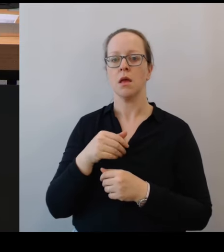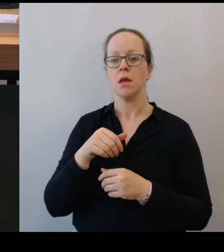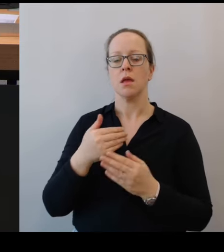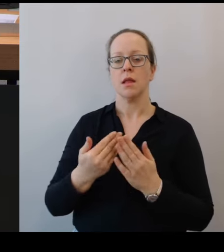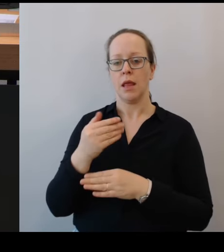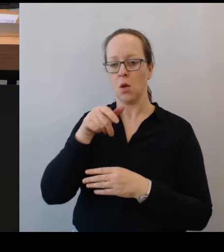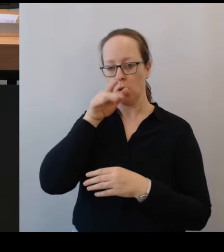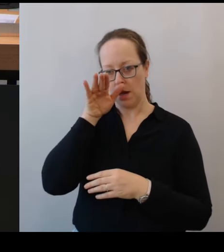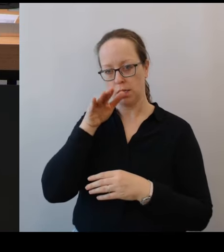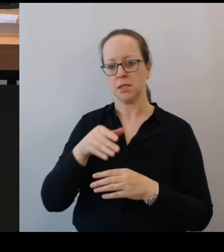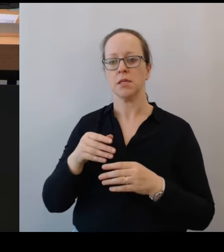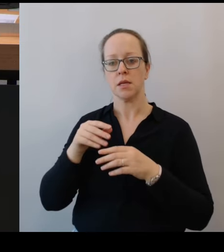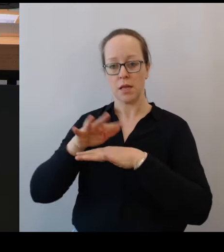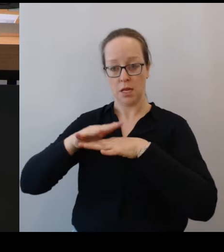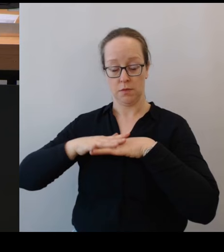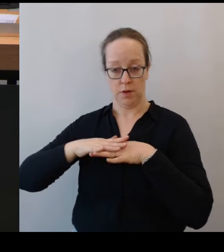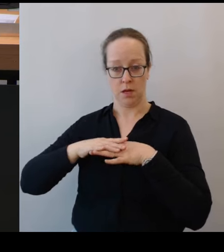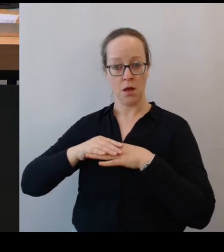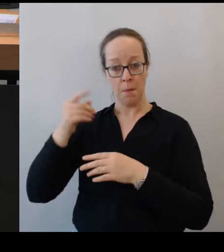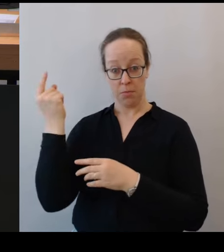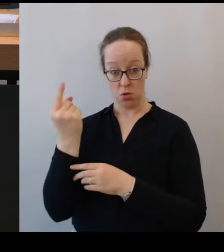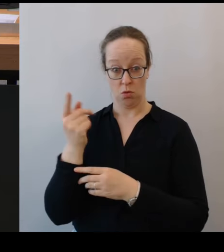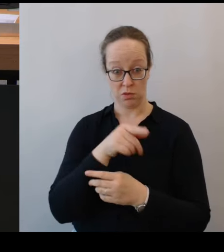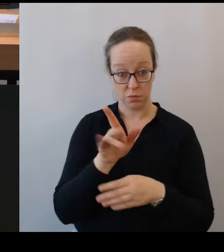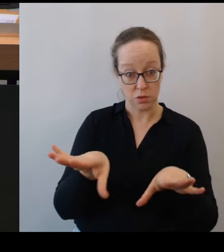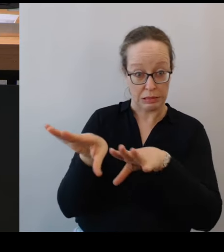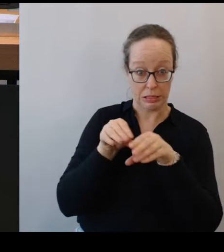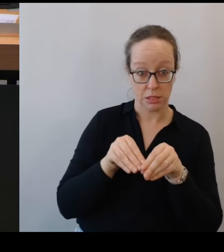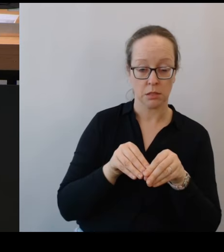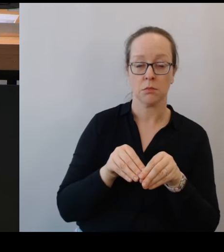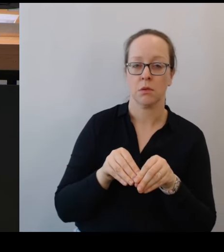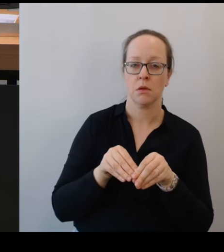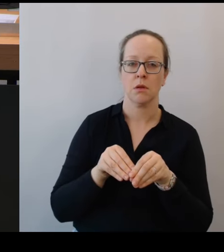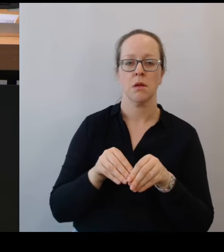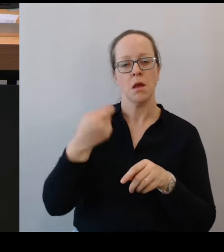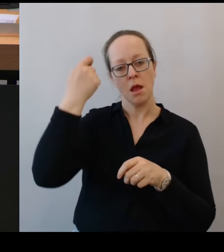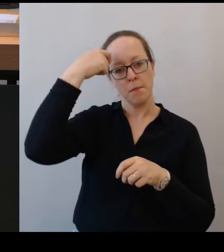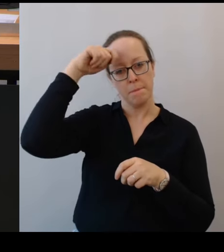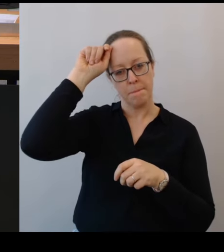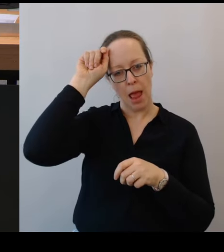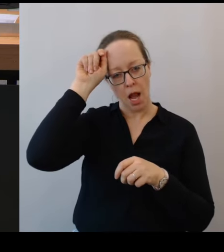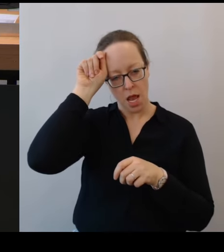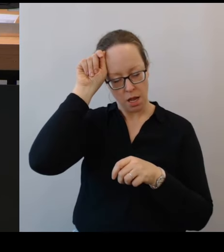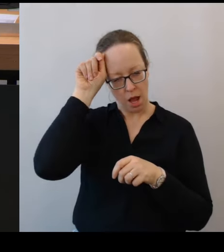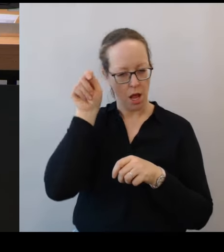Berliner Hinterzimmern Umsturz pläne schmieden, dann muss das Konsequenzen haben